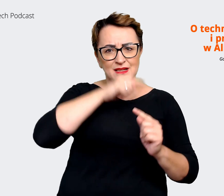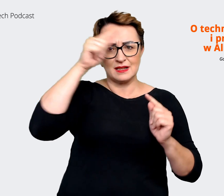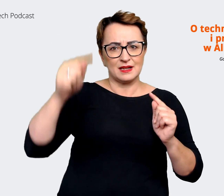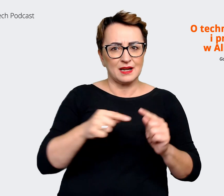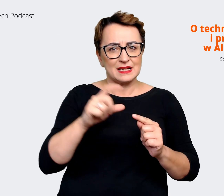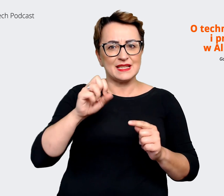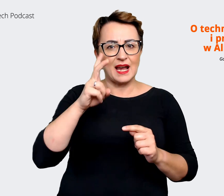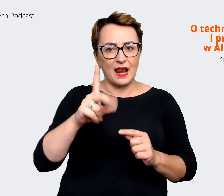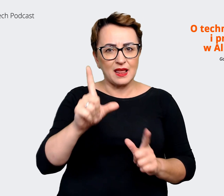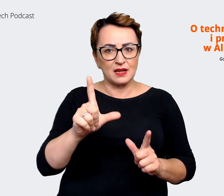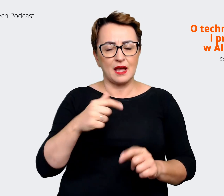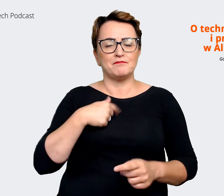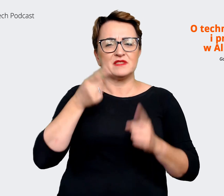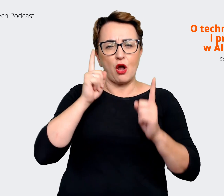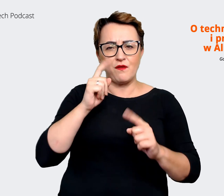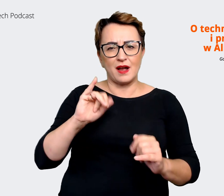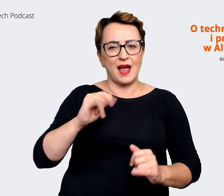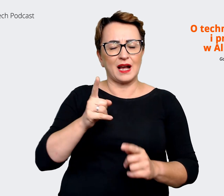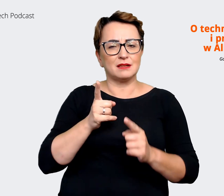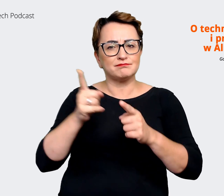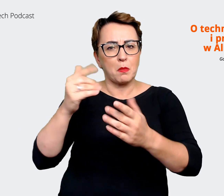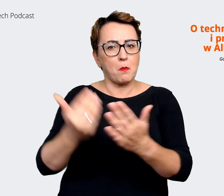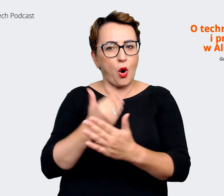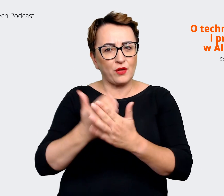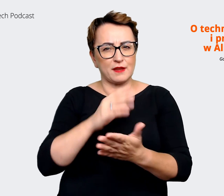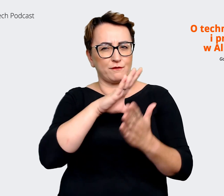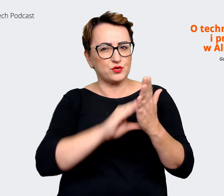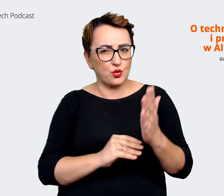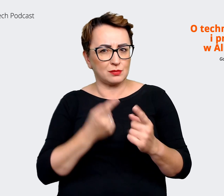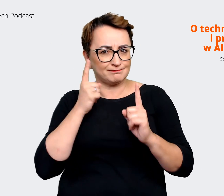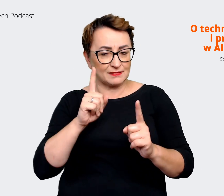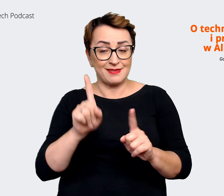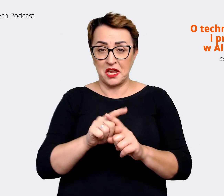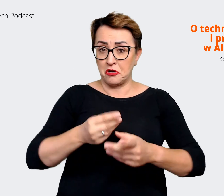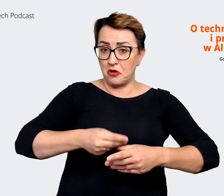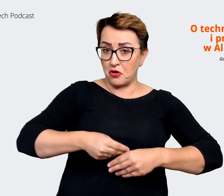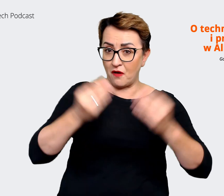trendy i jesteśmy w stanie zauważyć wzorce. Też bardzo rozwinęliśmy się uważam w tym,